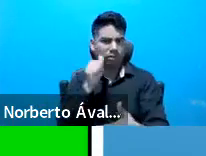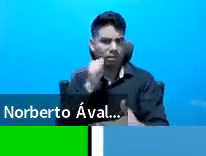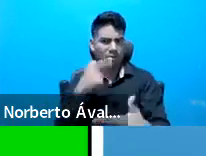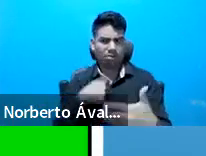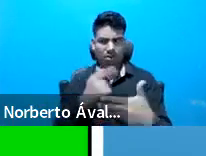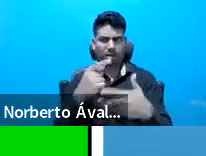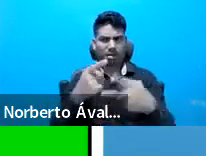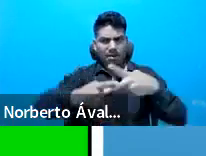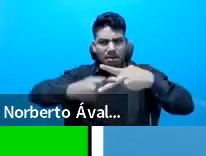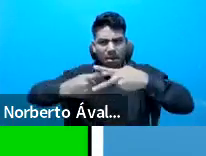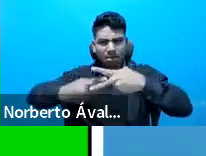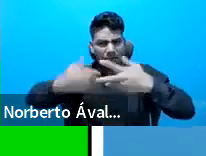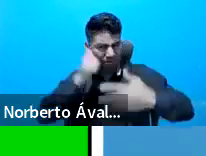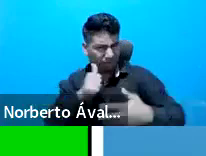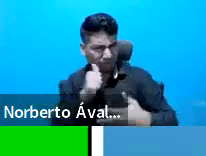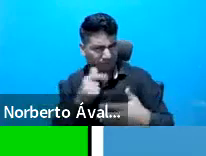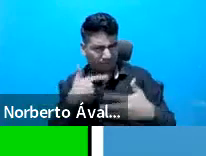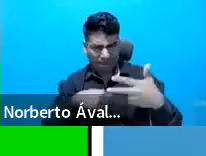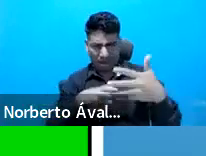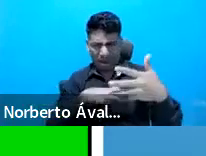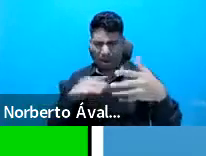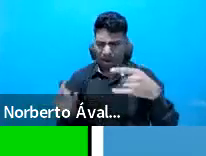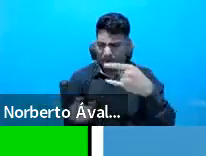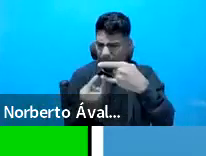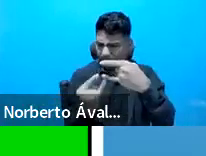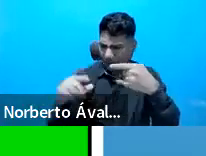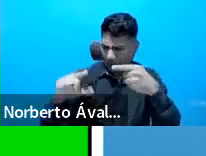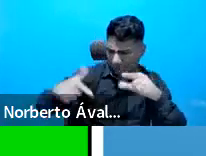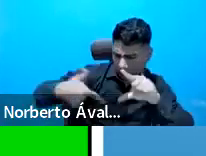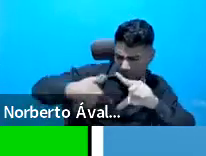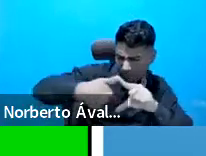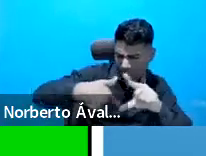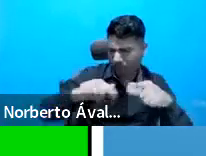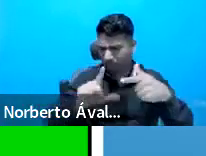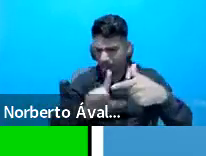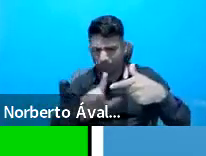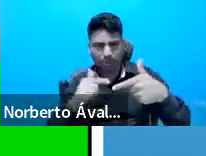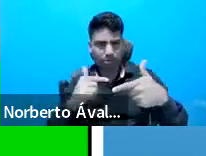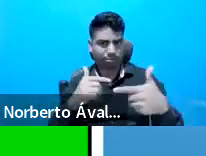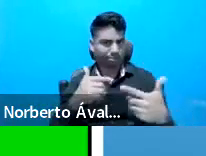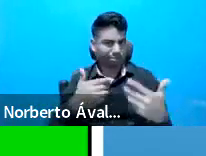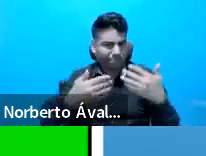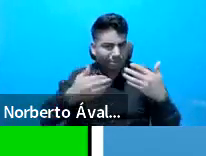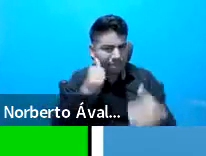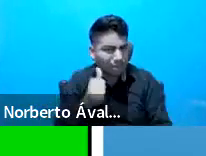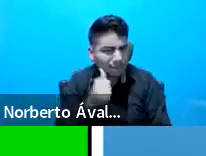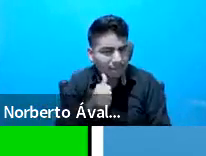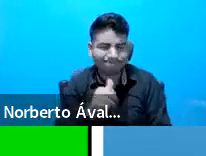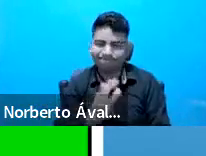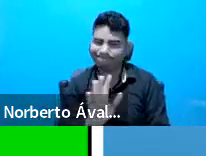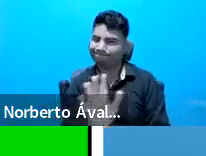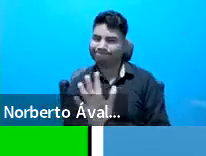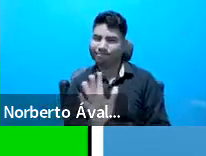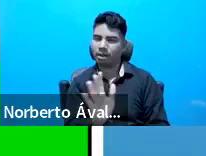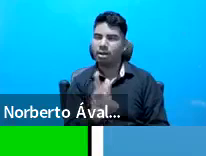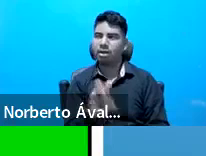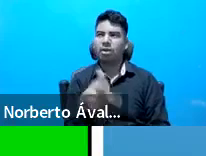Queremos más más longitud, entonces ahora la s más. s más. Entonces ahora la pregunta es: yo. Lo que quisiera es que ellos llegaran como a